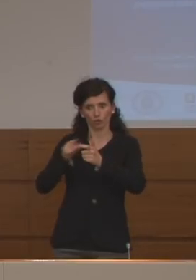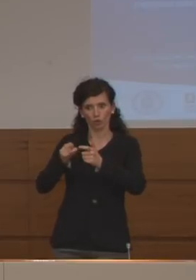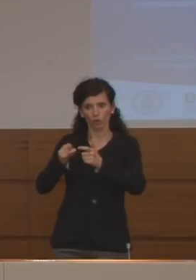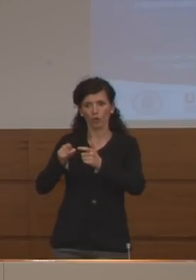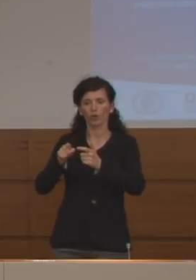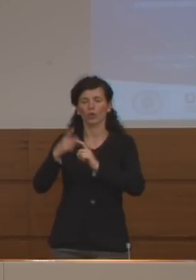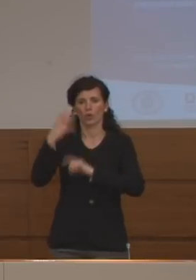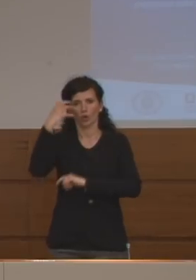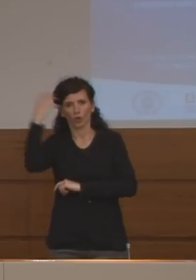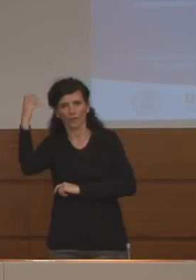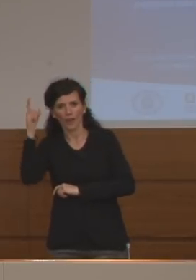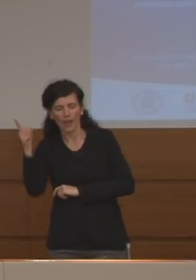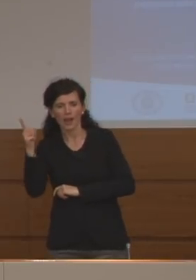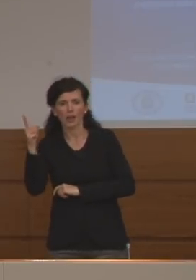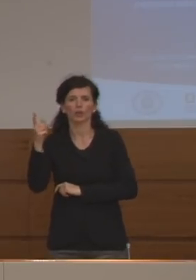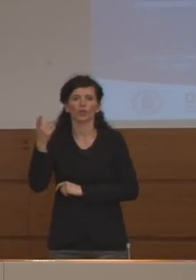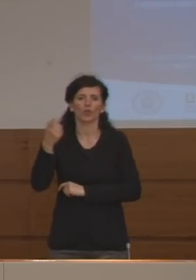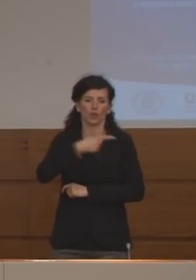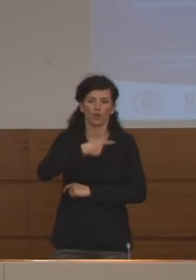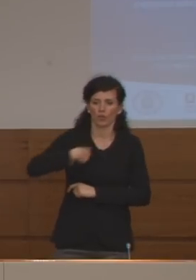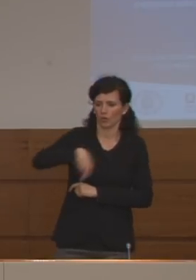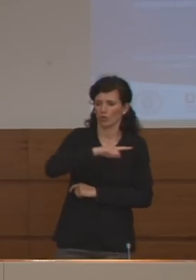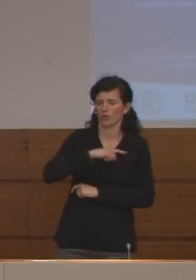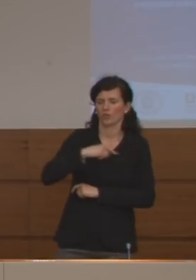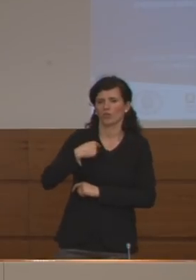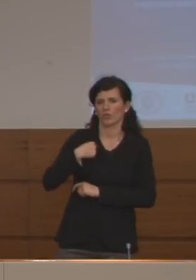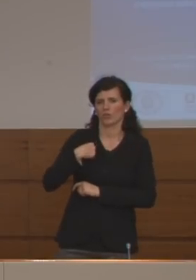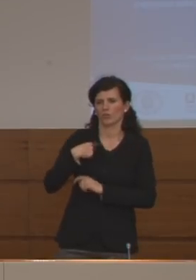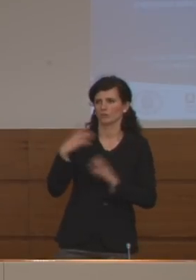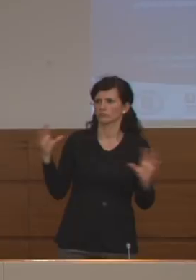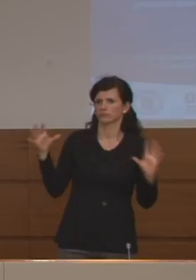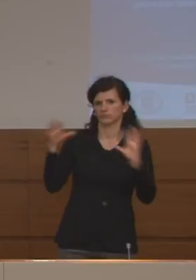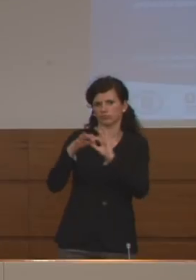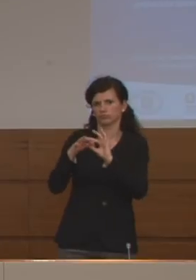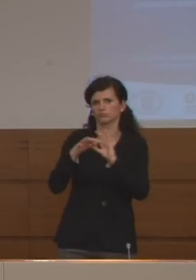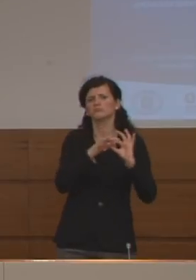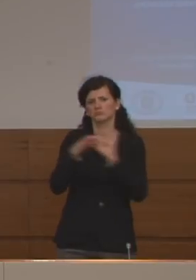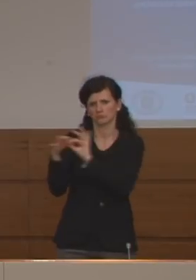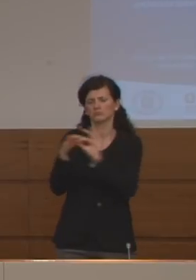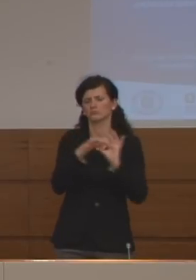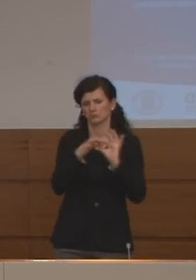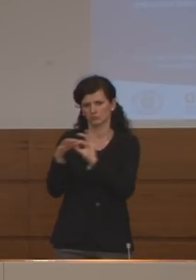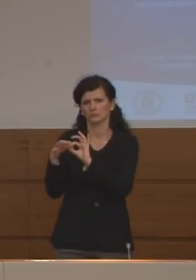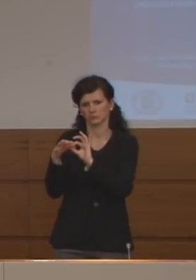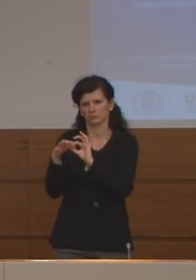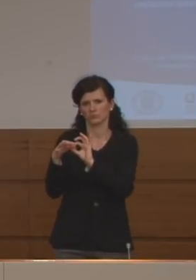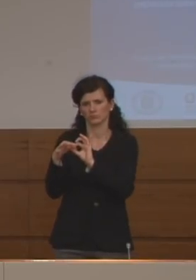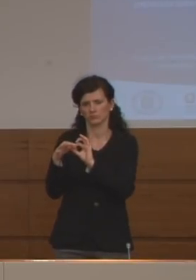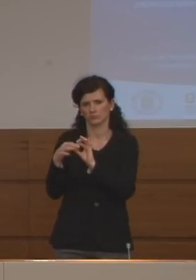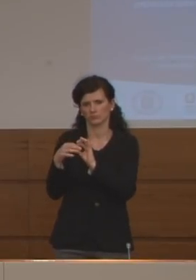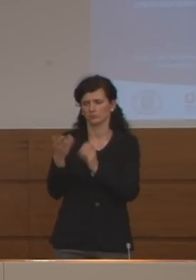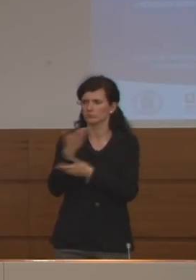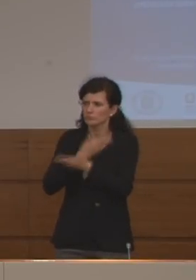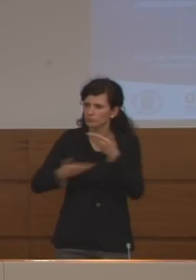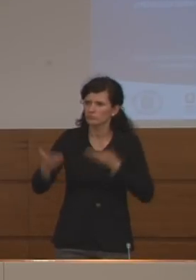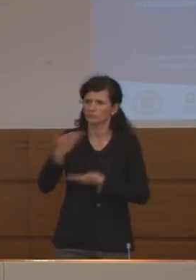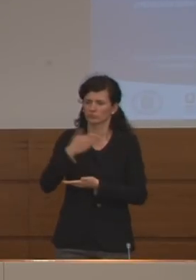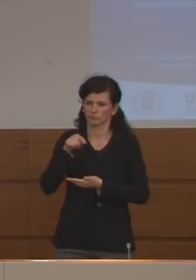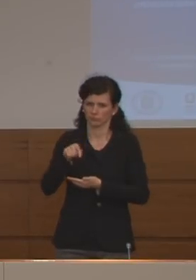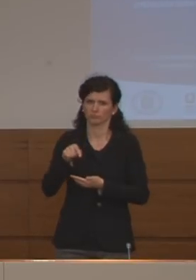trovato molto netto. Ma di nuovo, e per arrivare al punto